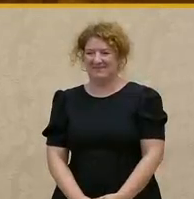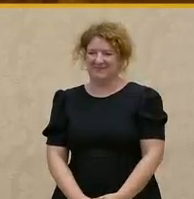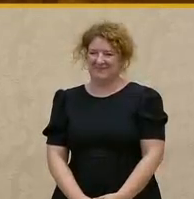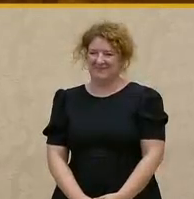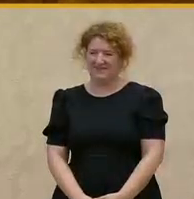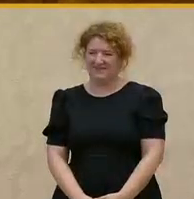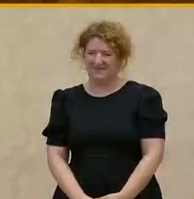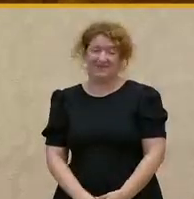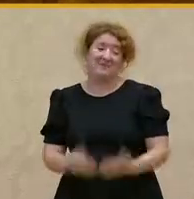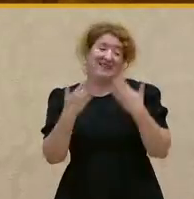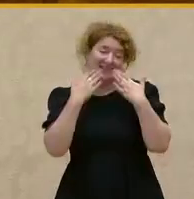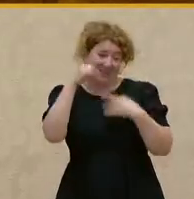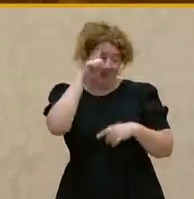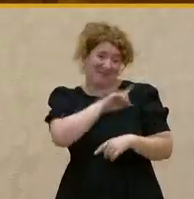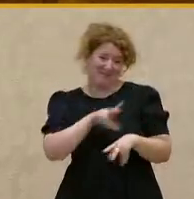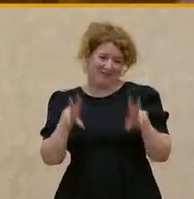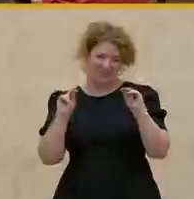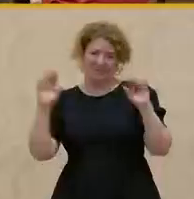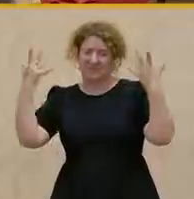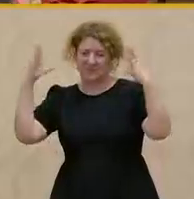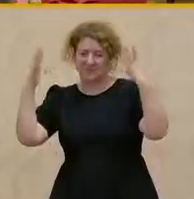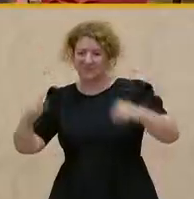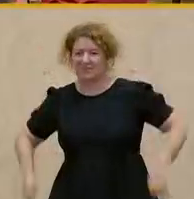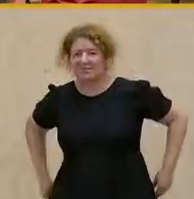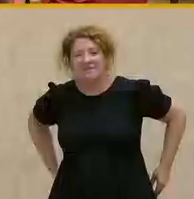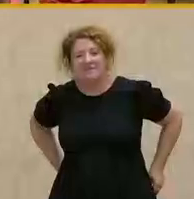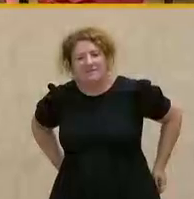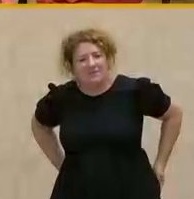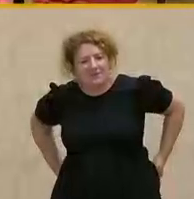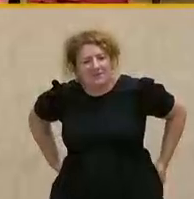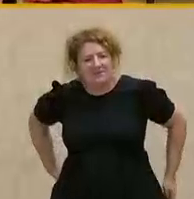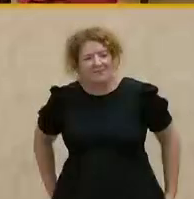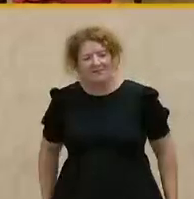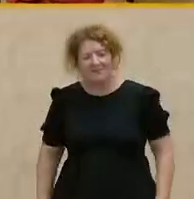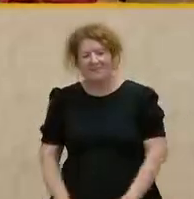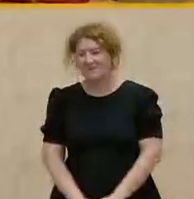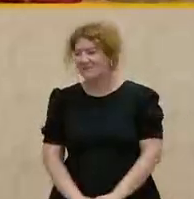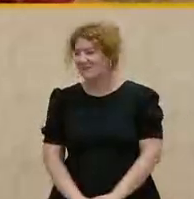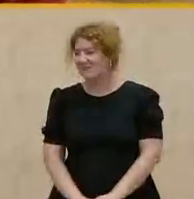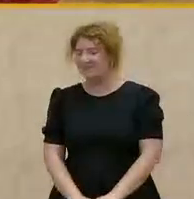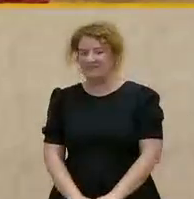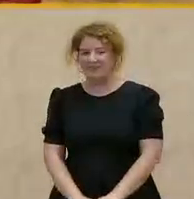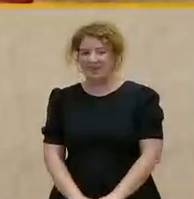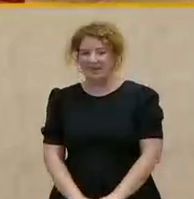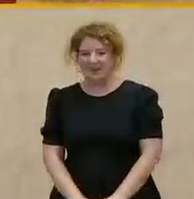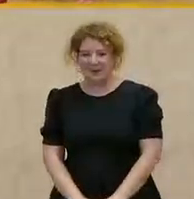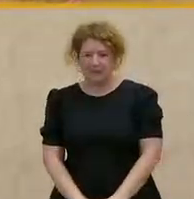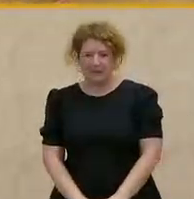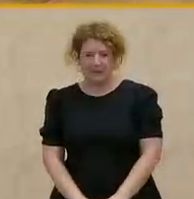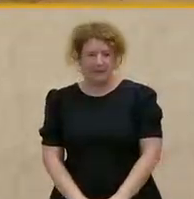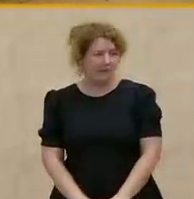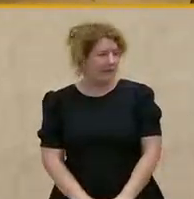Muchas gracias por escucharme. (Aplausos)